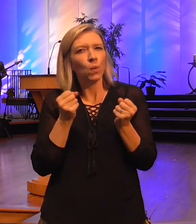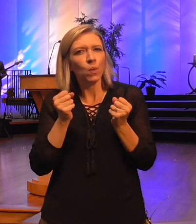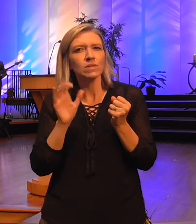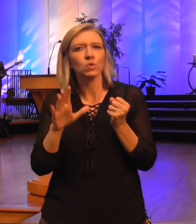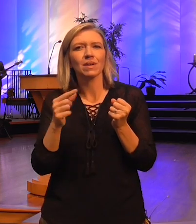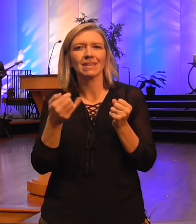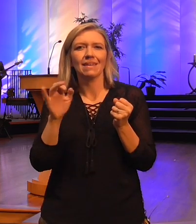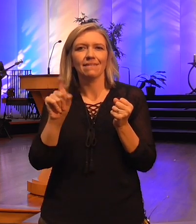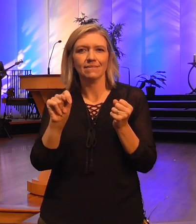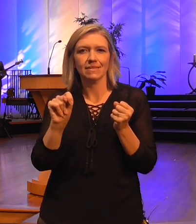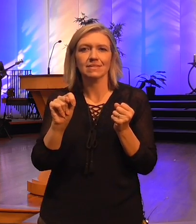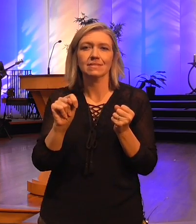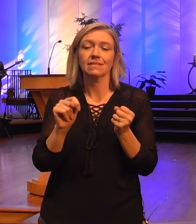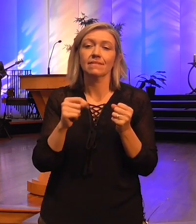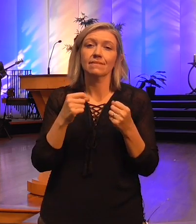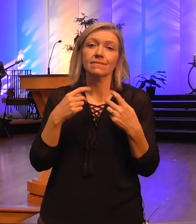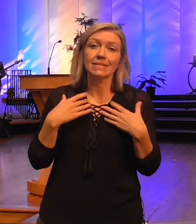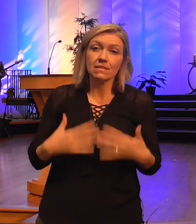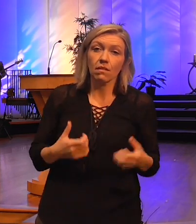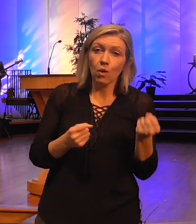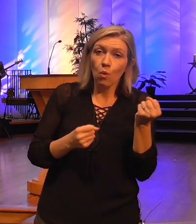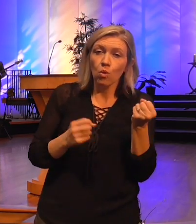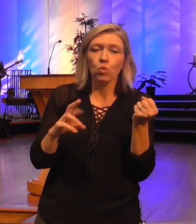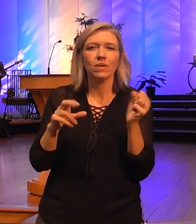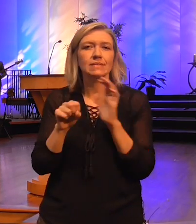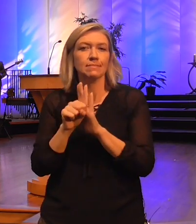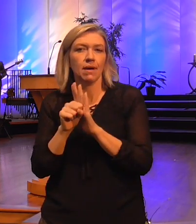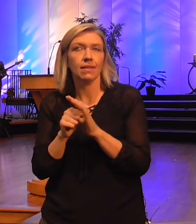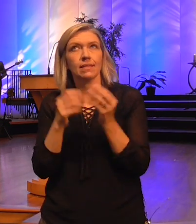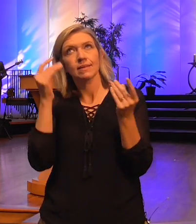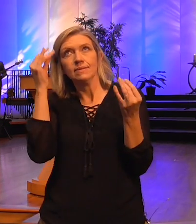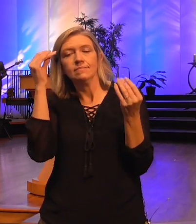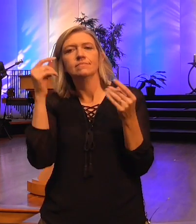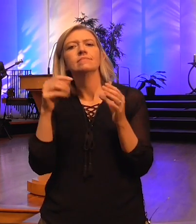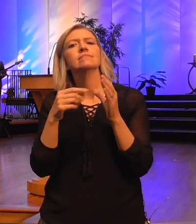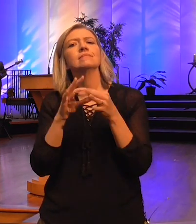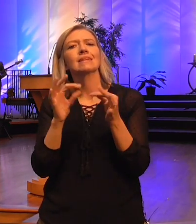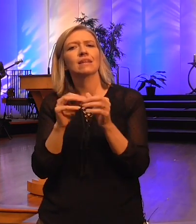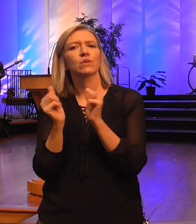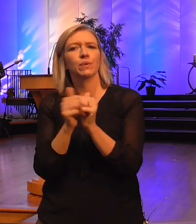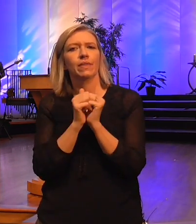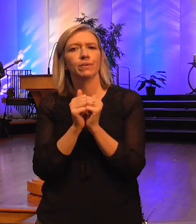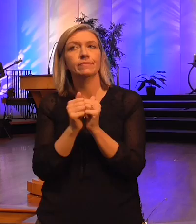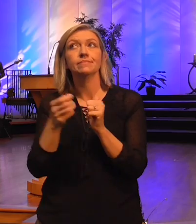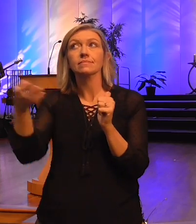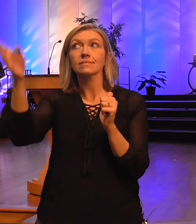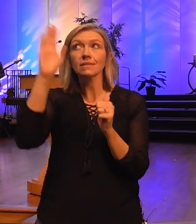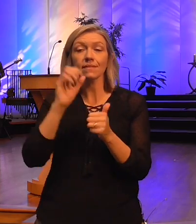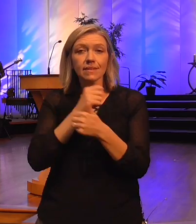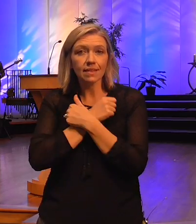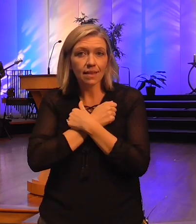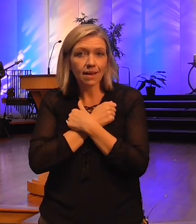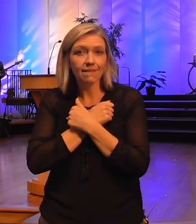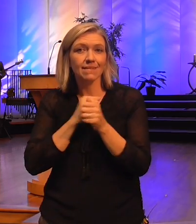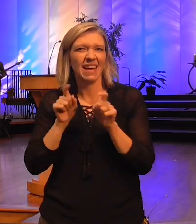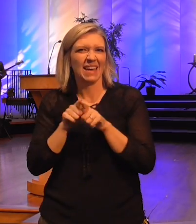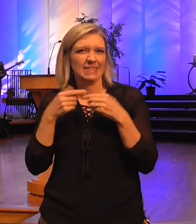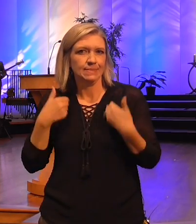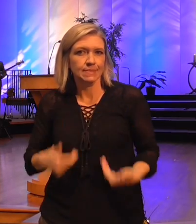ya sea física o simbólicamente y declaremos juntos el amor divino mientras me bendice,